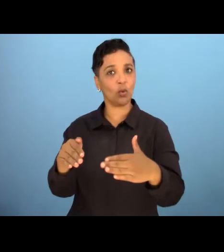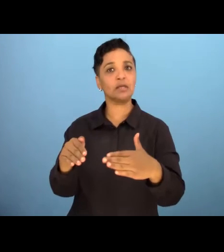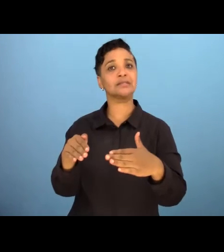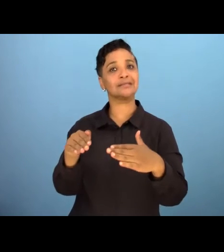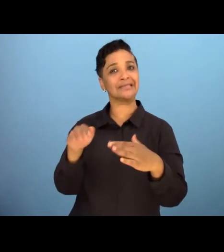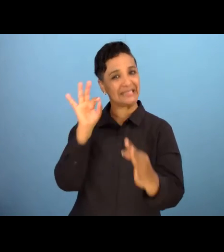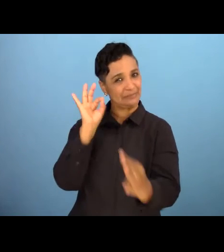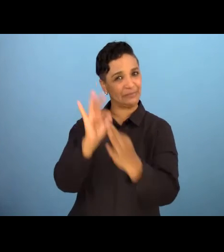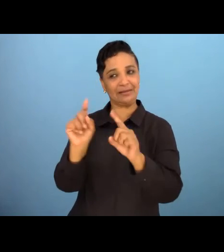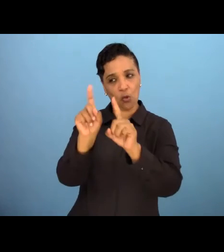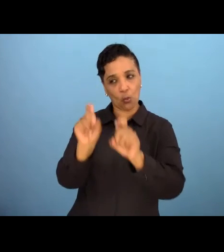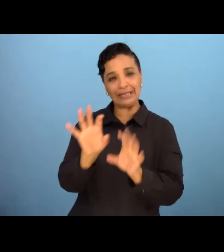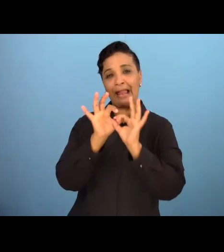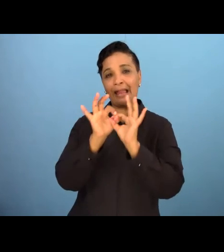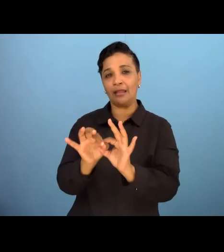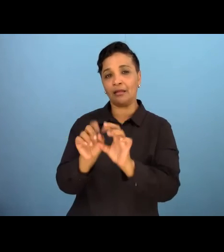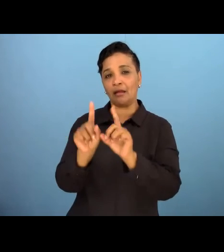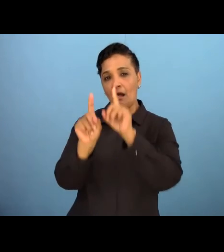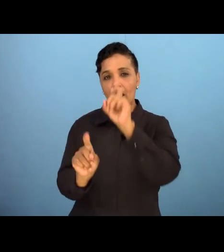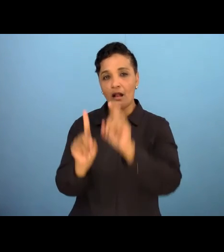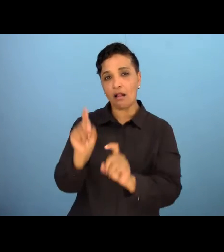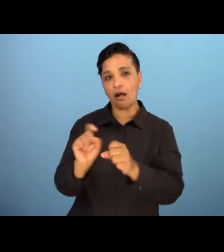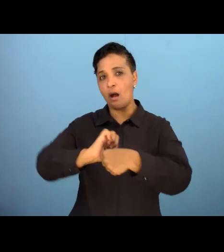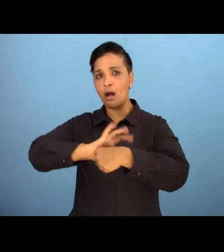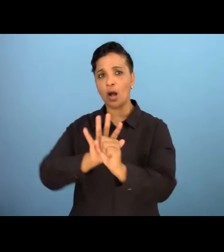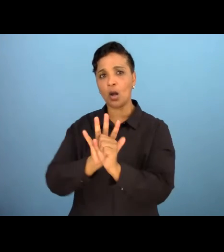tarifas con personas con discapacidad, además de las experiencias durante el encierro